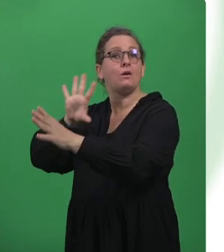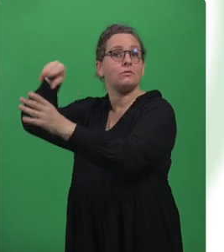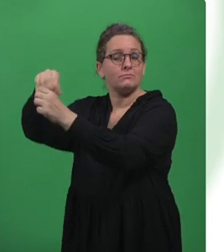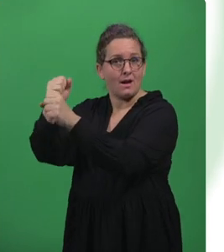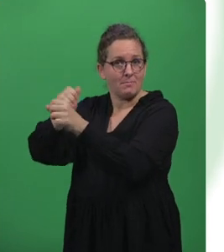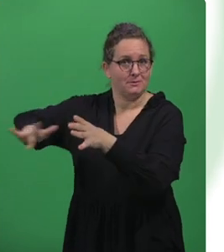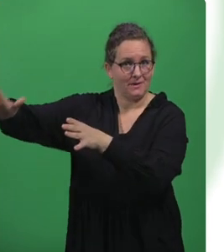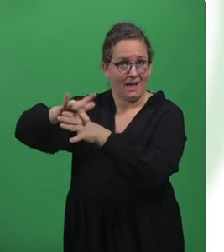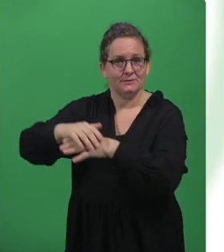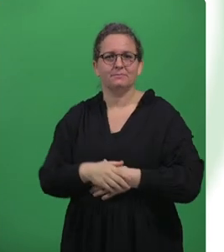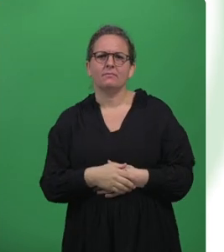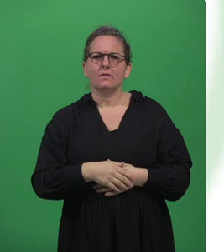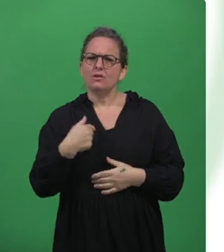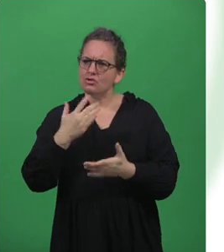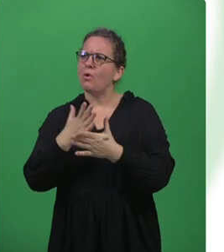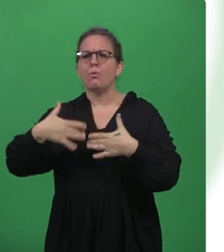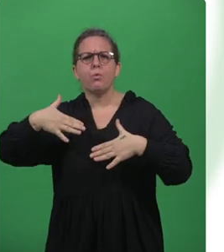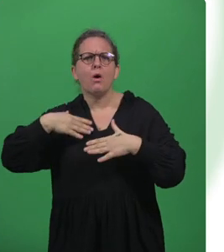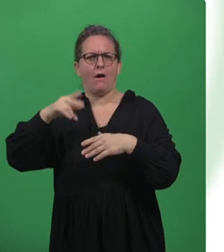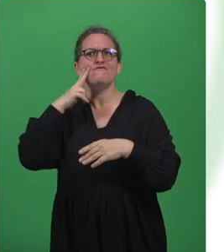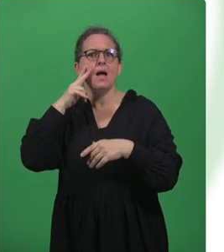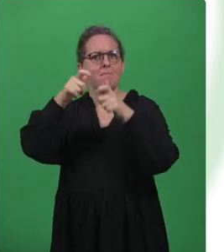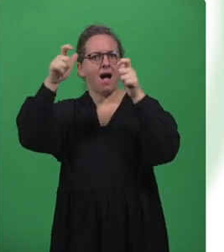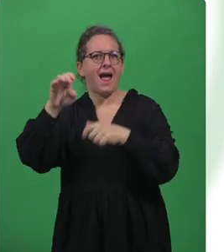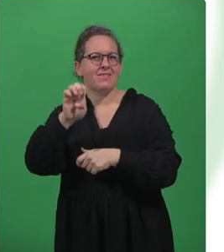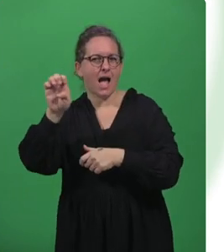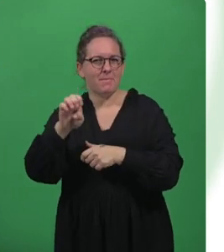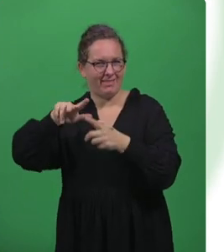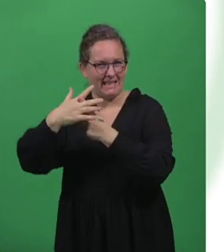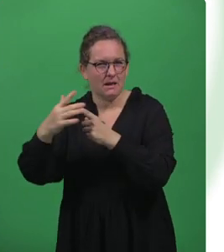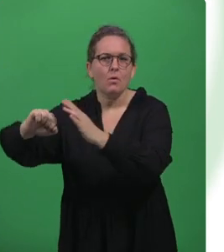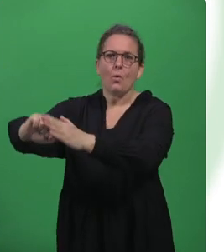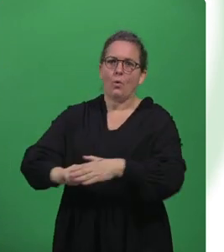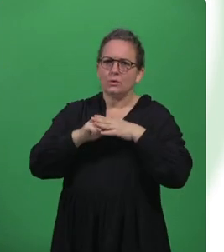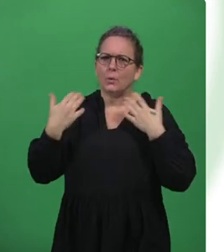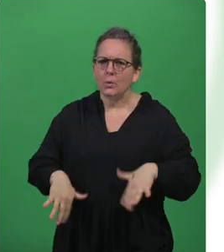Thomas Führer: Ich habe sehr viel Unterstützung bekommen vom EnAble Team, von Vorgesetzten,